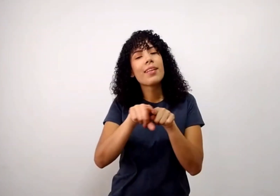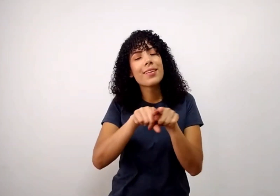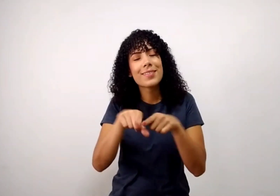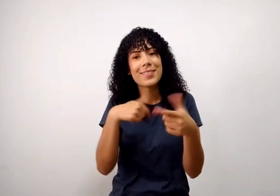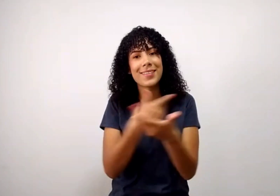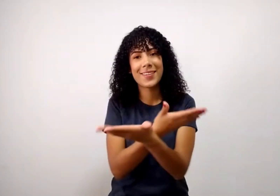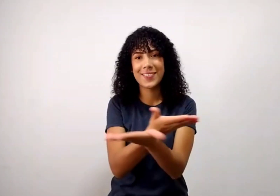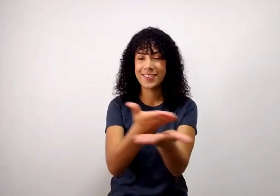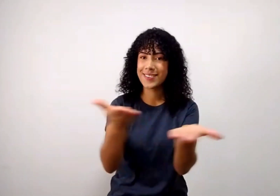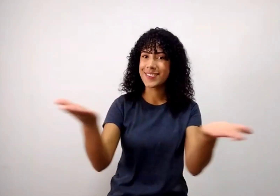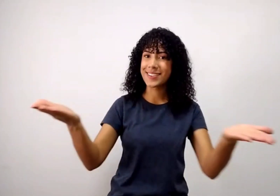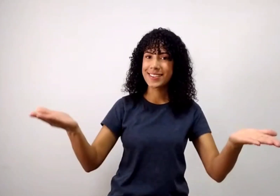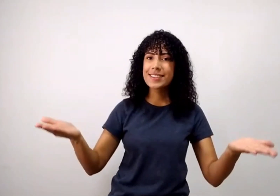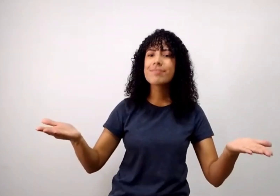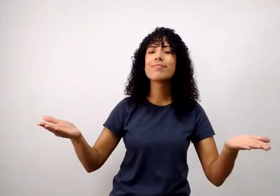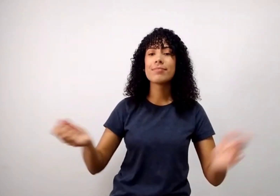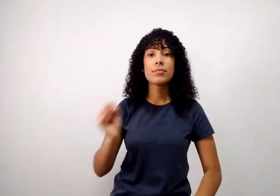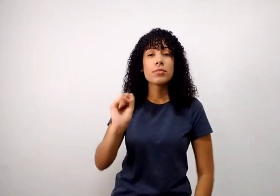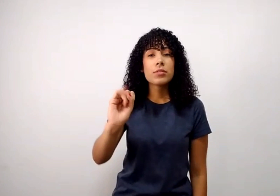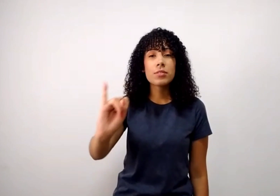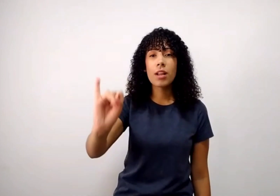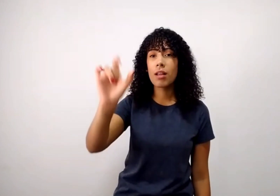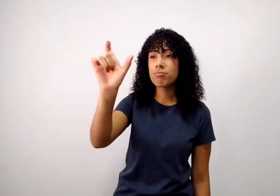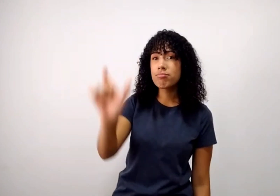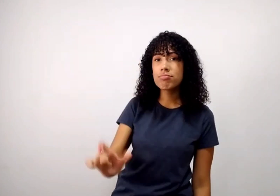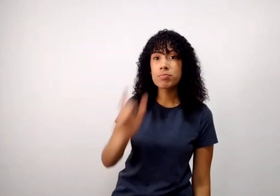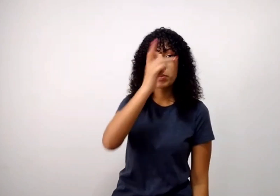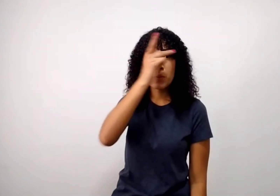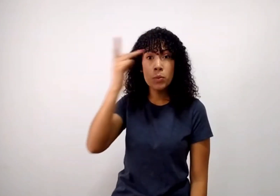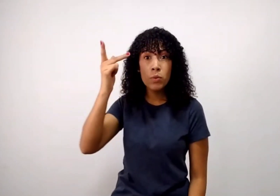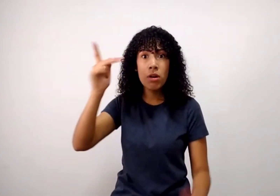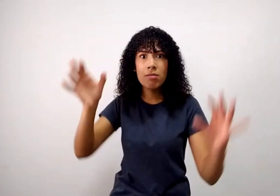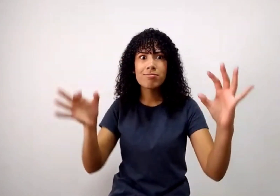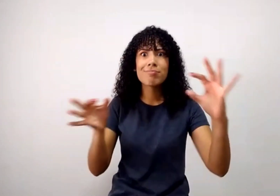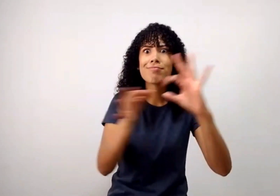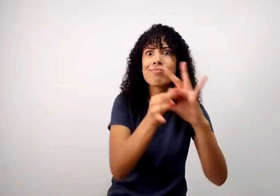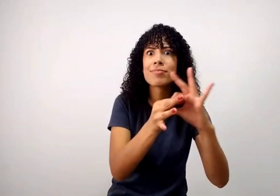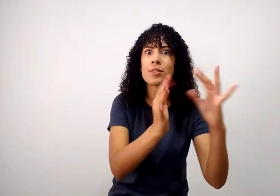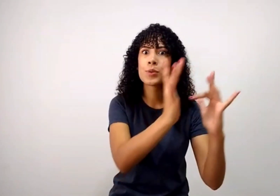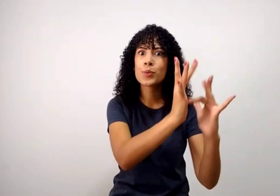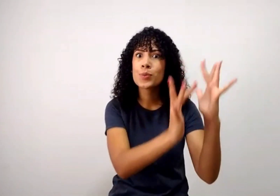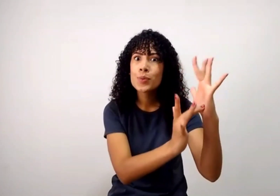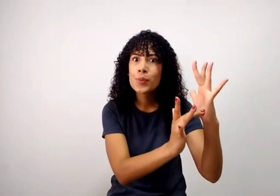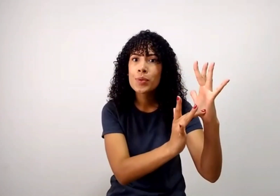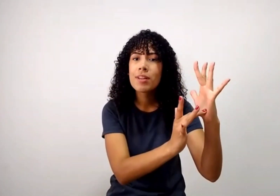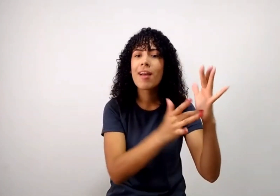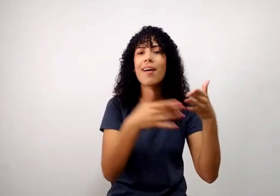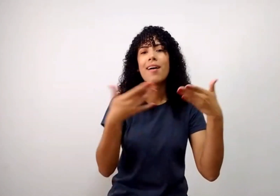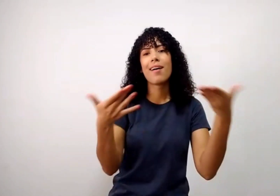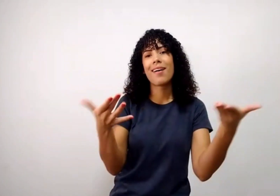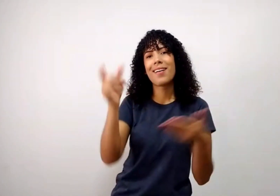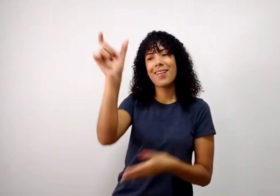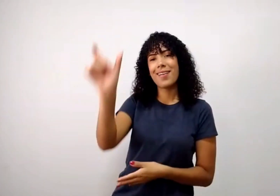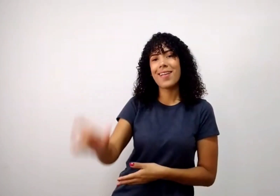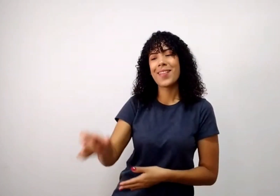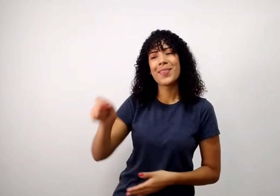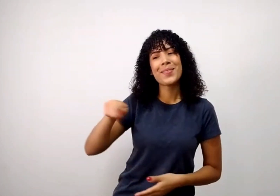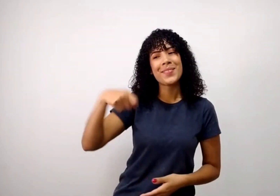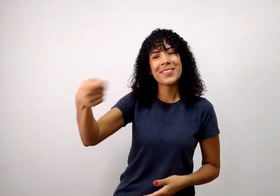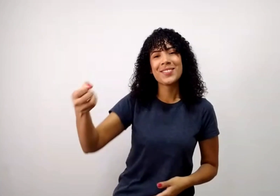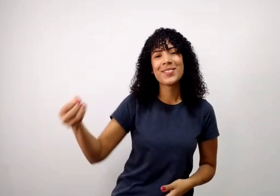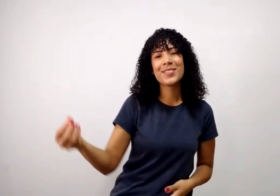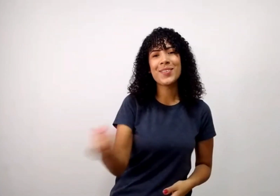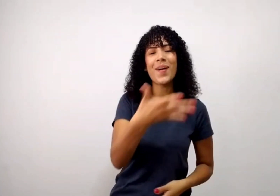Irmãos: (2Cor 3,7) Se alguém está em Cristo, é uma criatura nova.